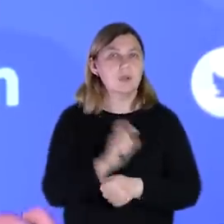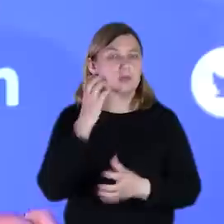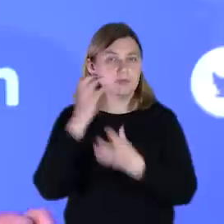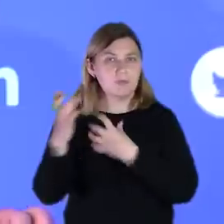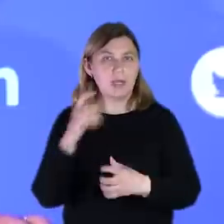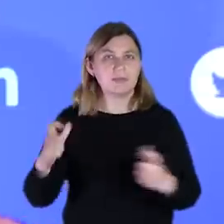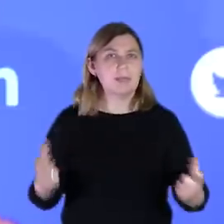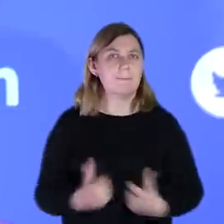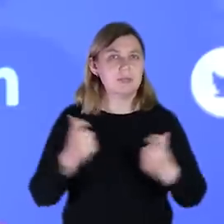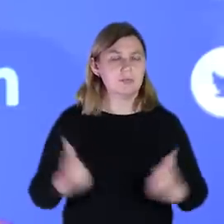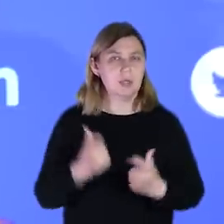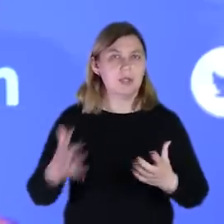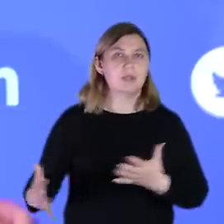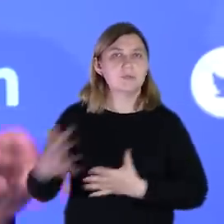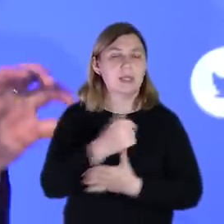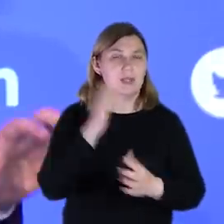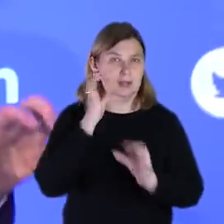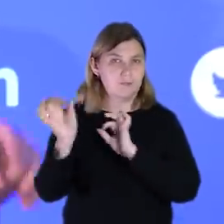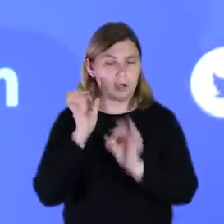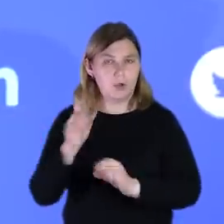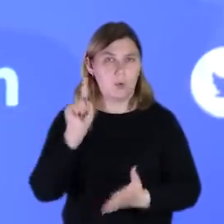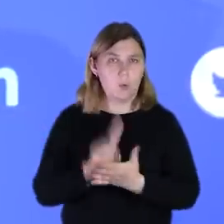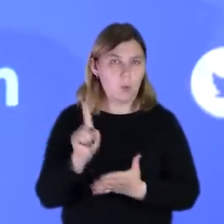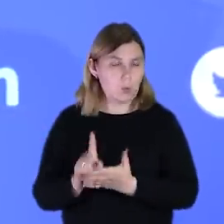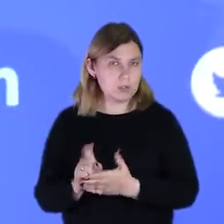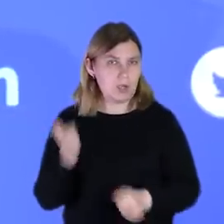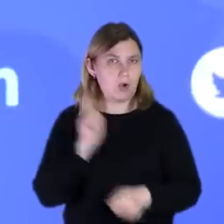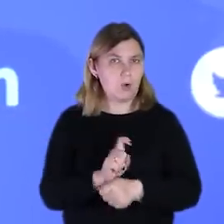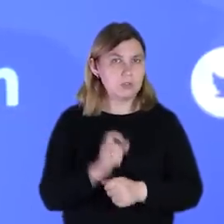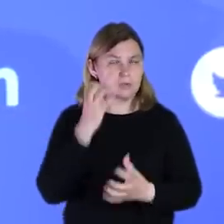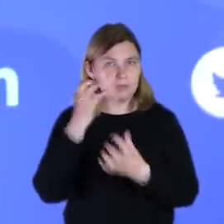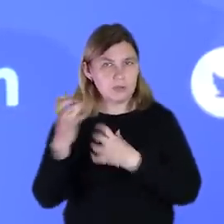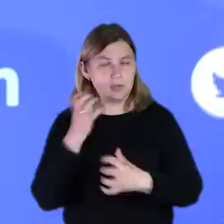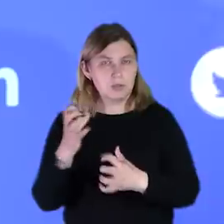to te niebezpieczeństwa związane zbieraniem informacji, udawało się kontrwywiadowi właśnie